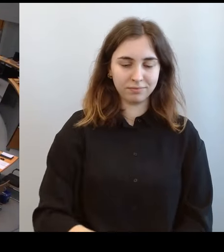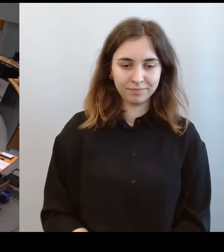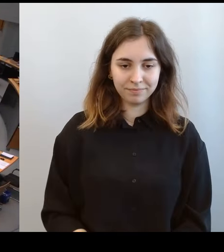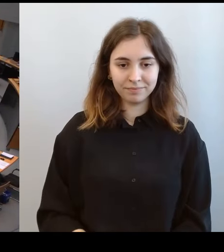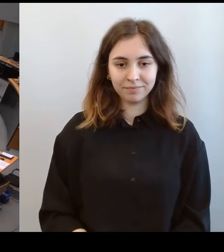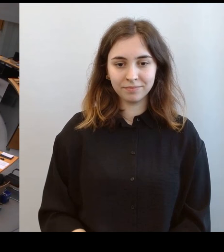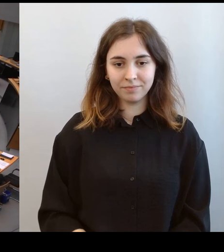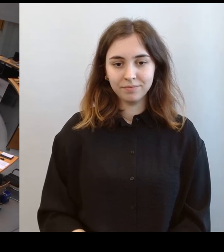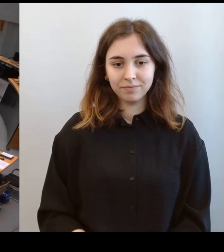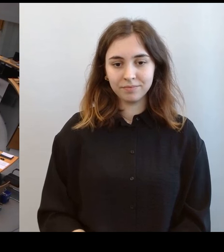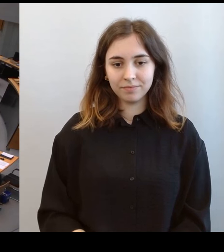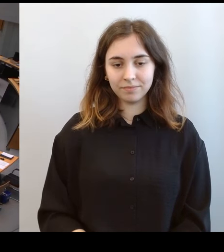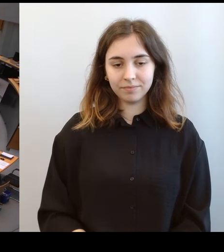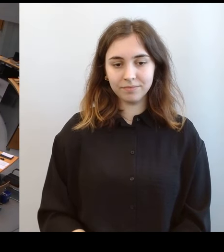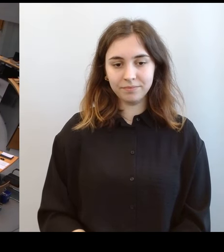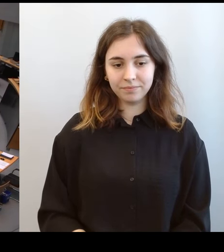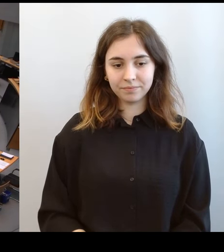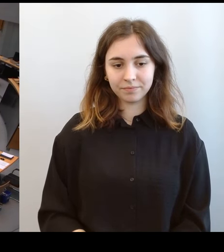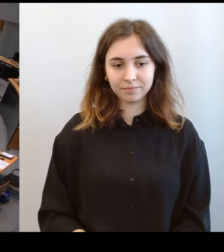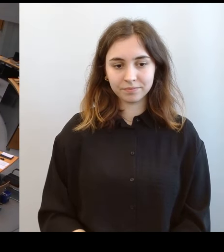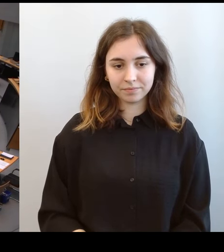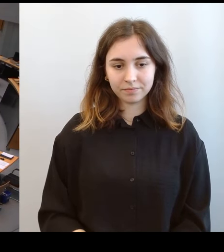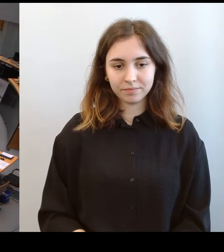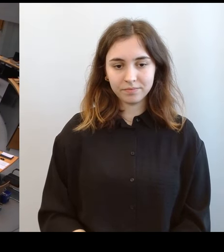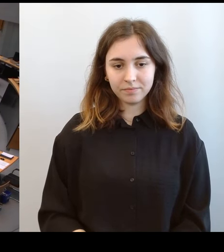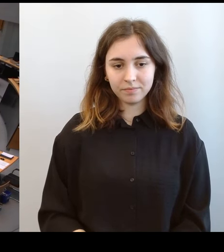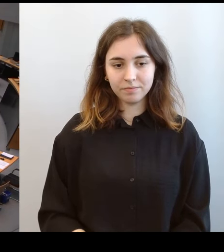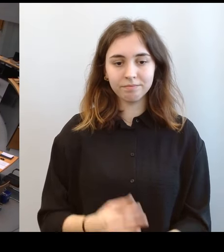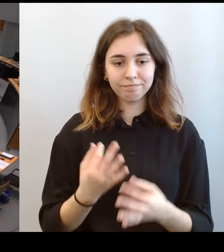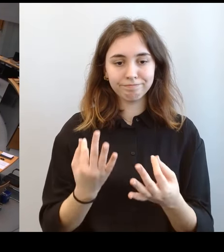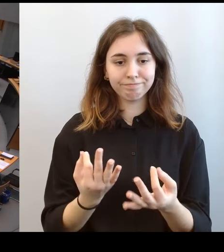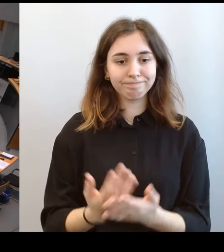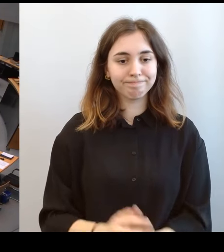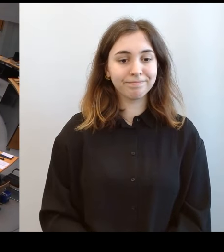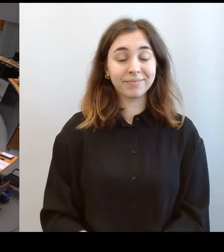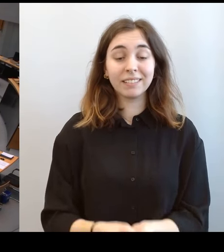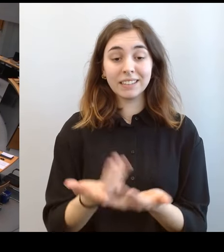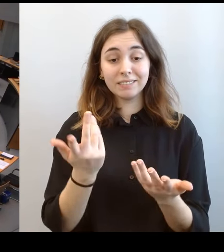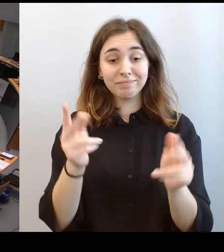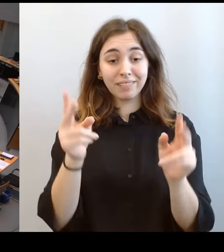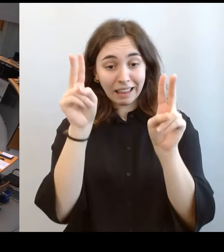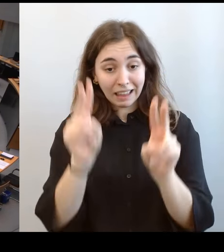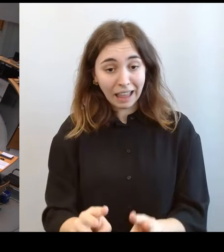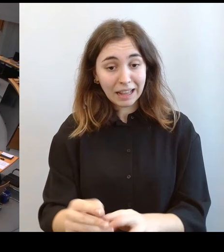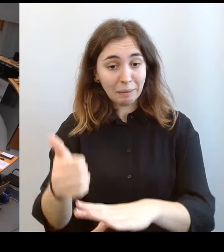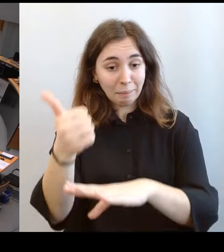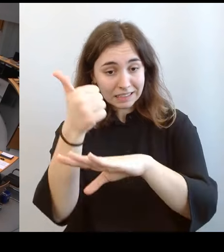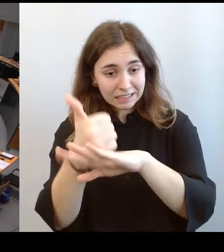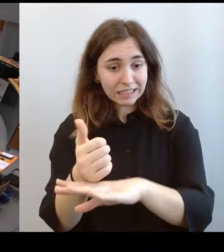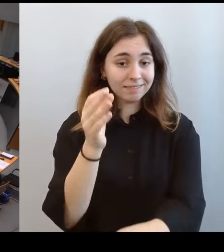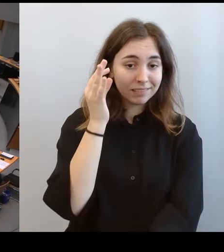(Rednerwechsel) Sehr geehrte Frau Präsidentin! Sehr geehrte Damen und Herren! Es gibt kaum etwas Intimeres als die romantische